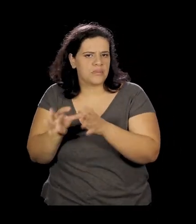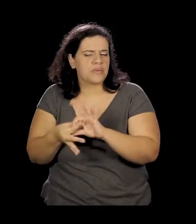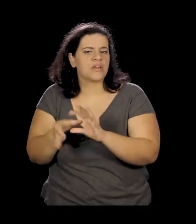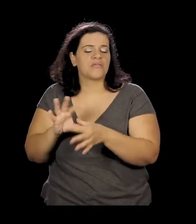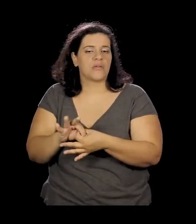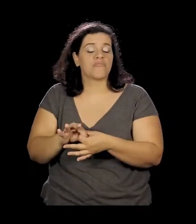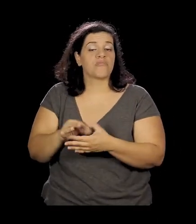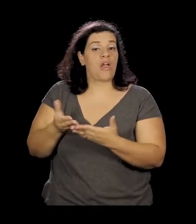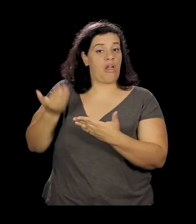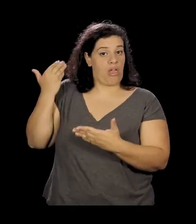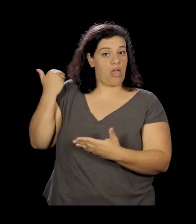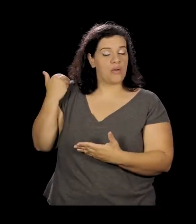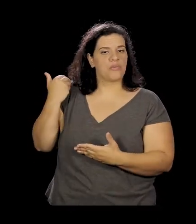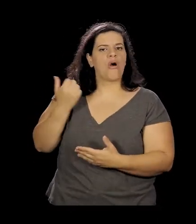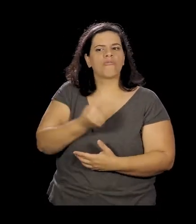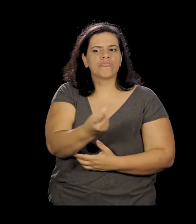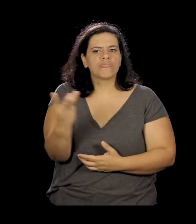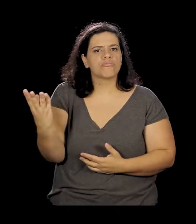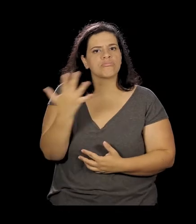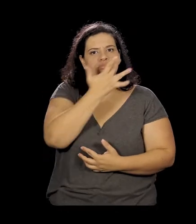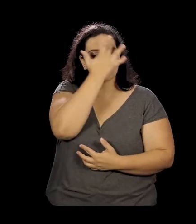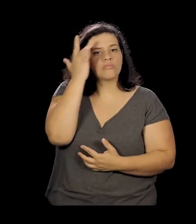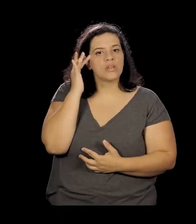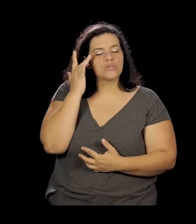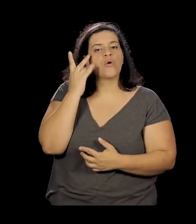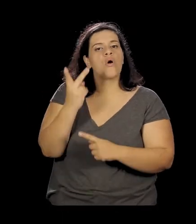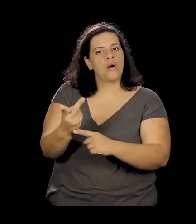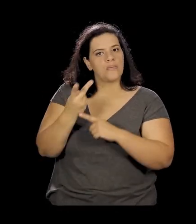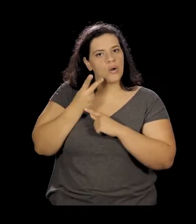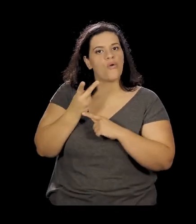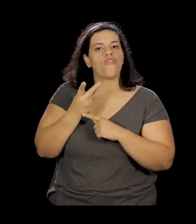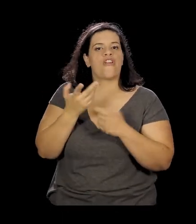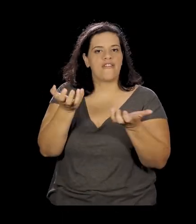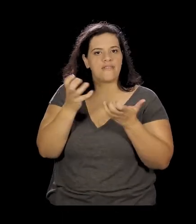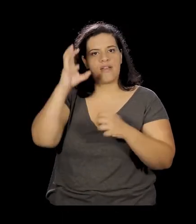e, nessa época, sim, algumas pessoas procuravam o português.